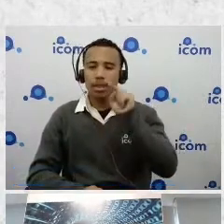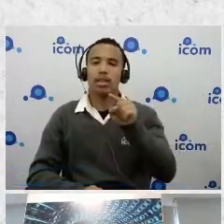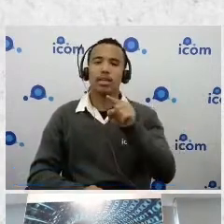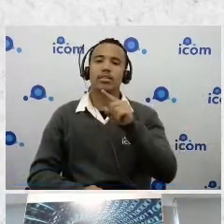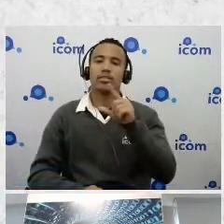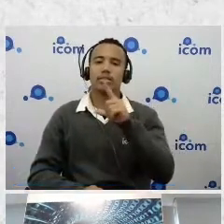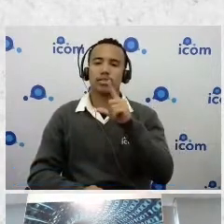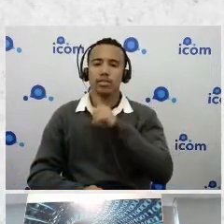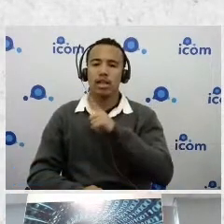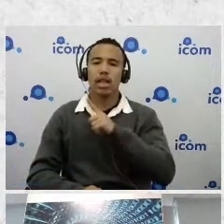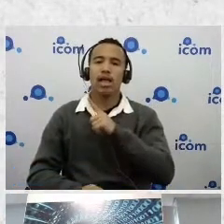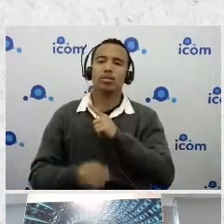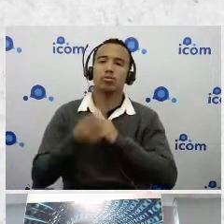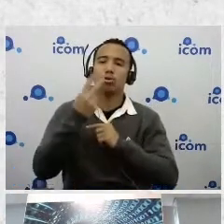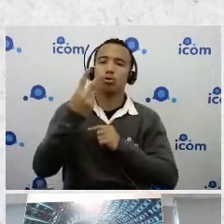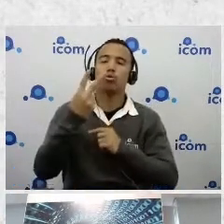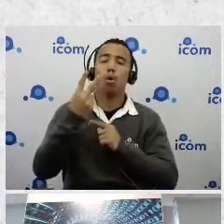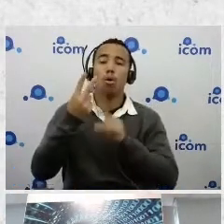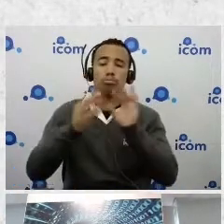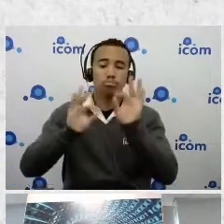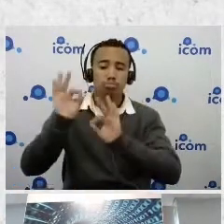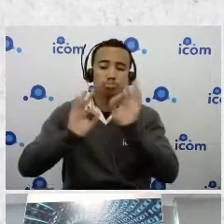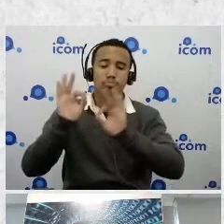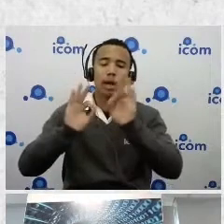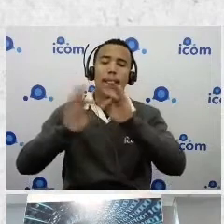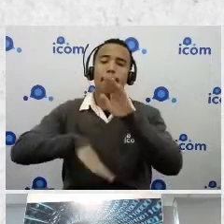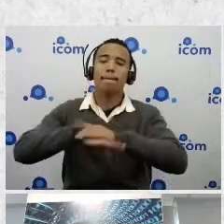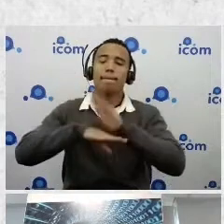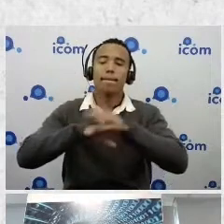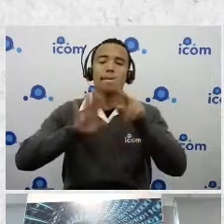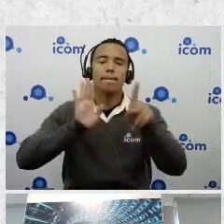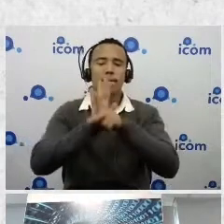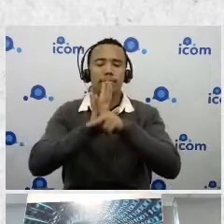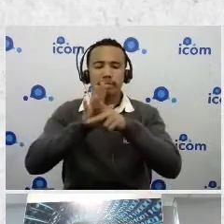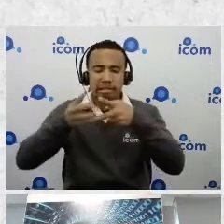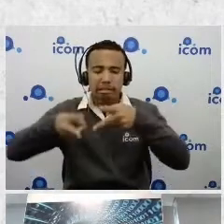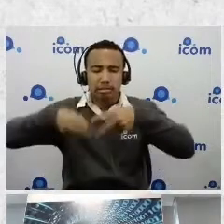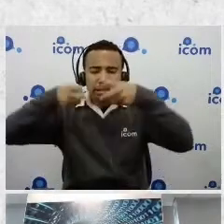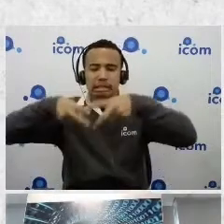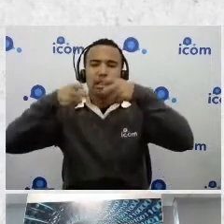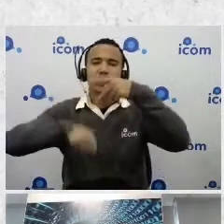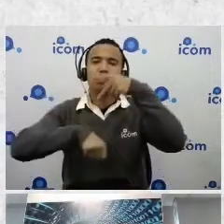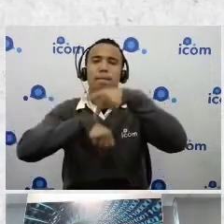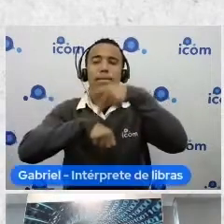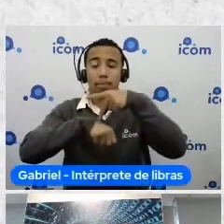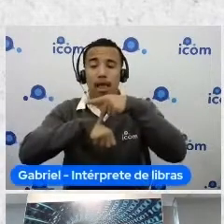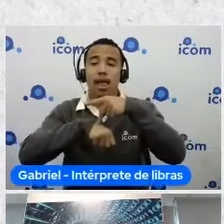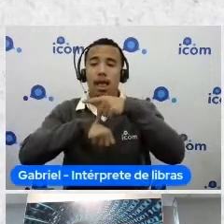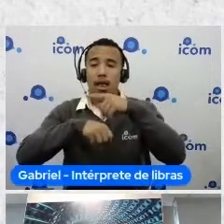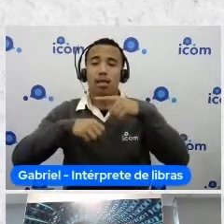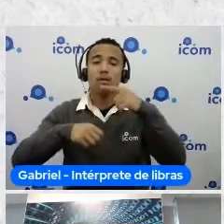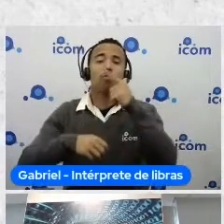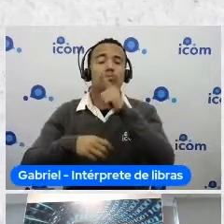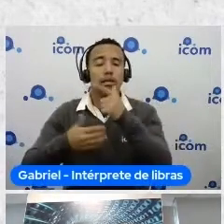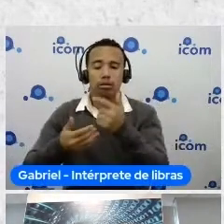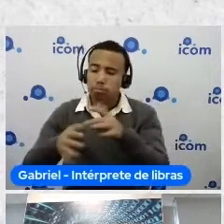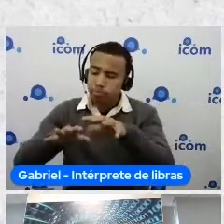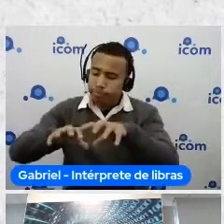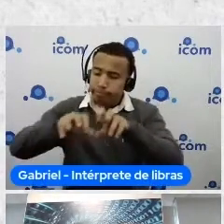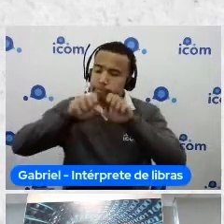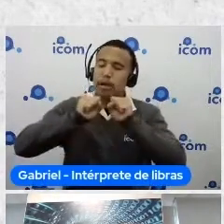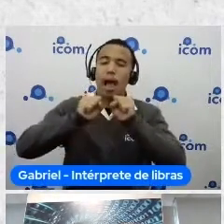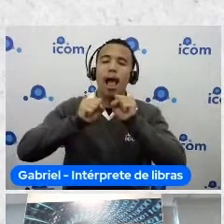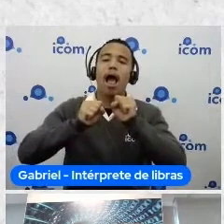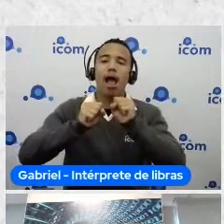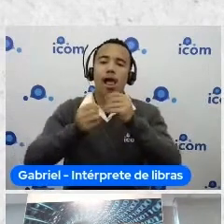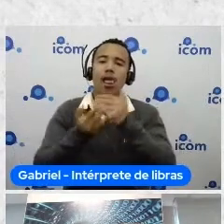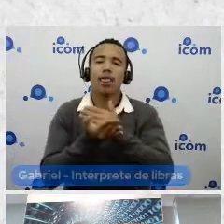onde nós temos o processo de extração e a parte de beneficiamento, onde iniciamos com a britagem